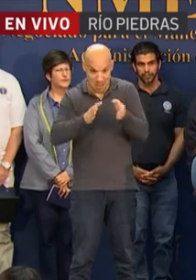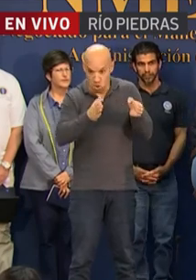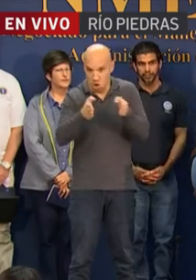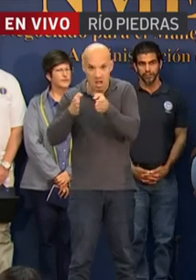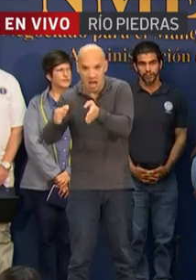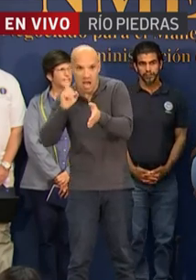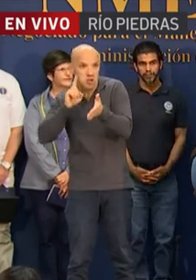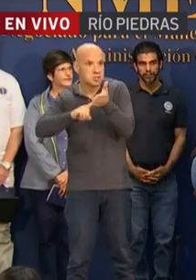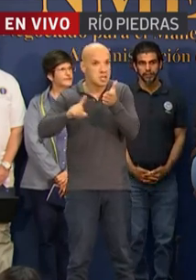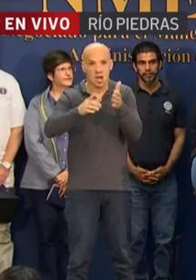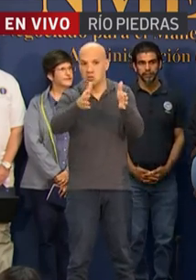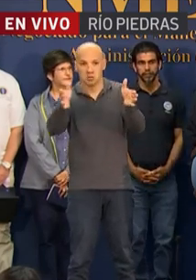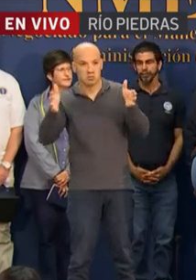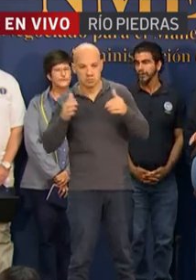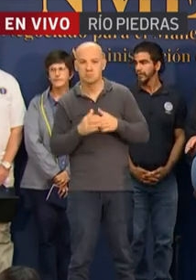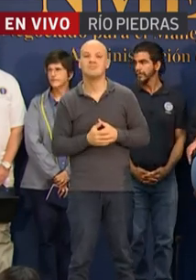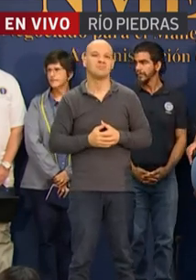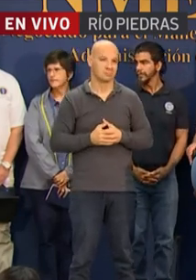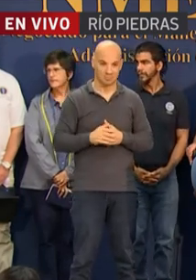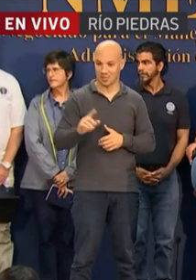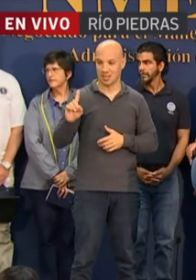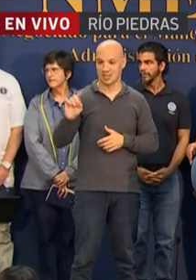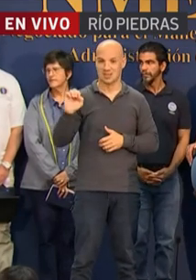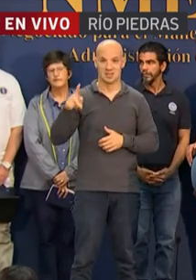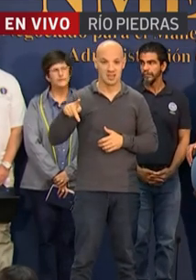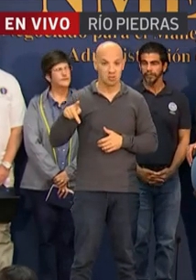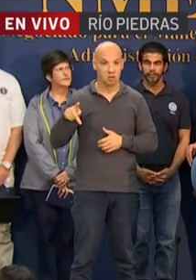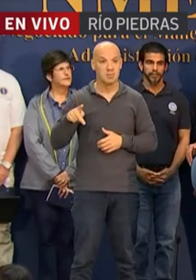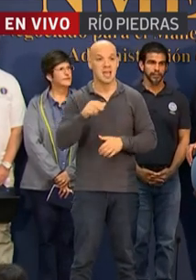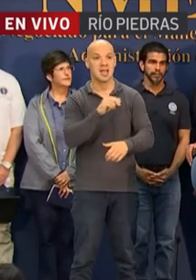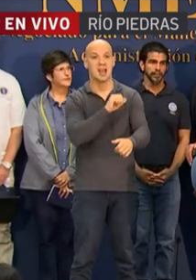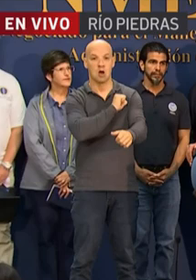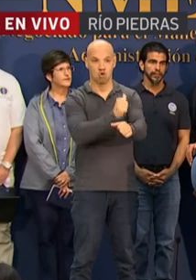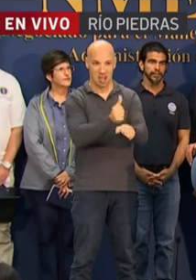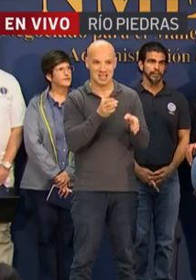COMUNICACIÓN , ESTÁN TODOS BIEN